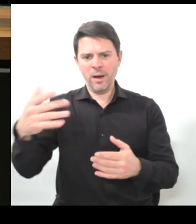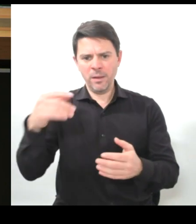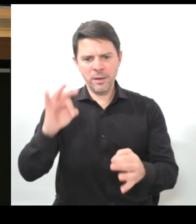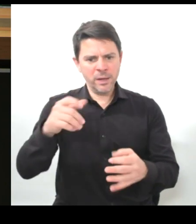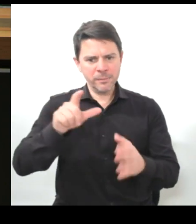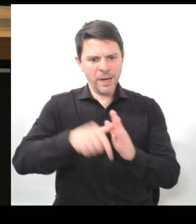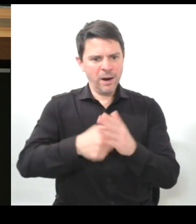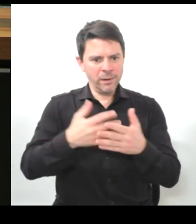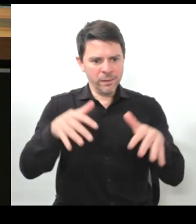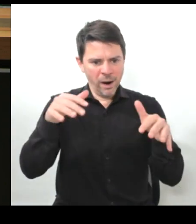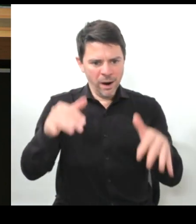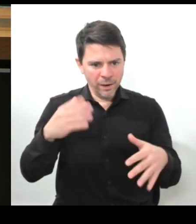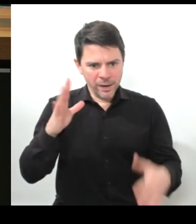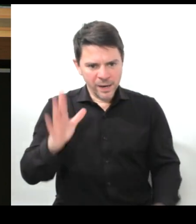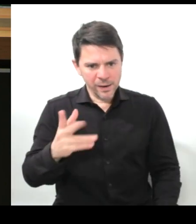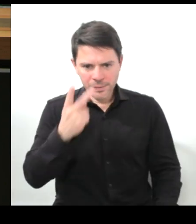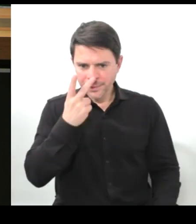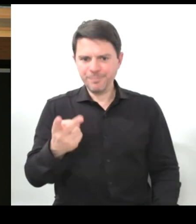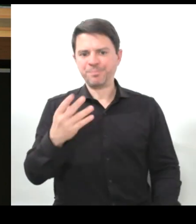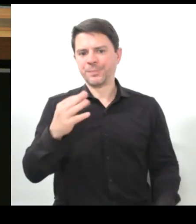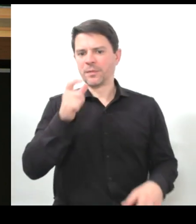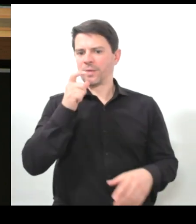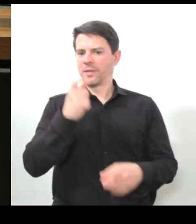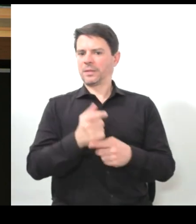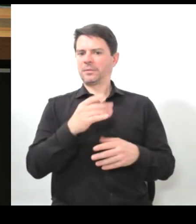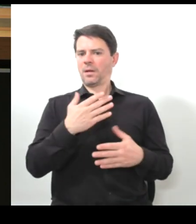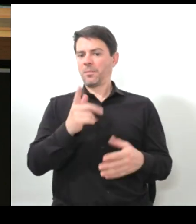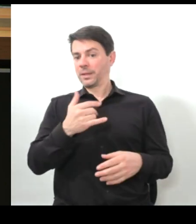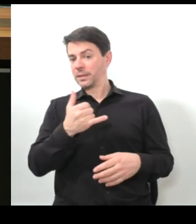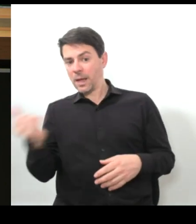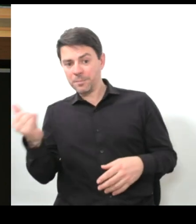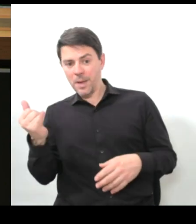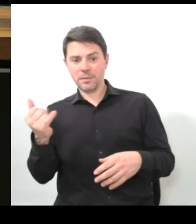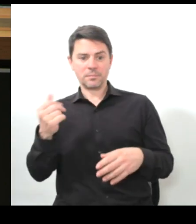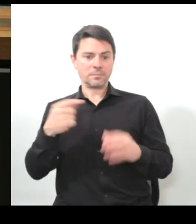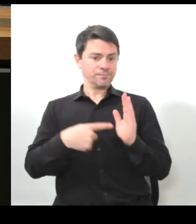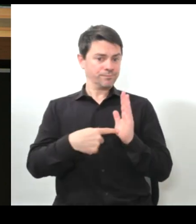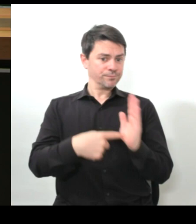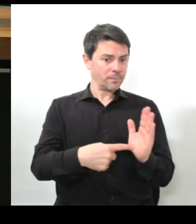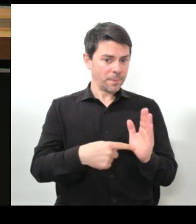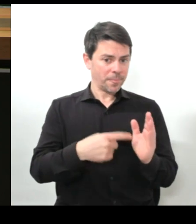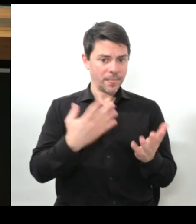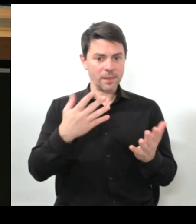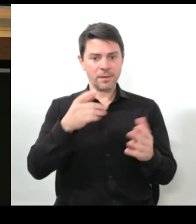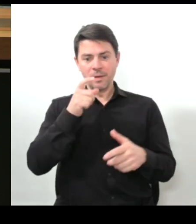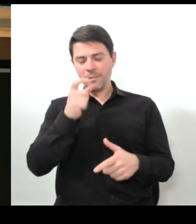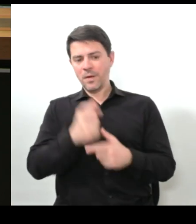die waren gerade verantwortlich. Aber am Ende war keiner verantwortlich. Wir wissen doch alle, Herr Hansel, wohin das führt in diesem Land.